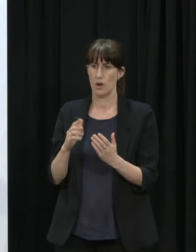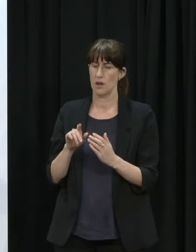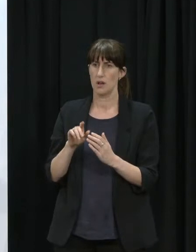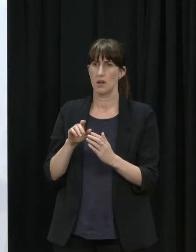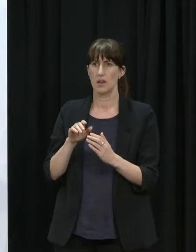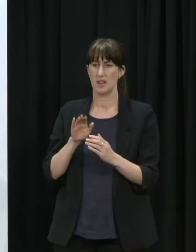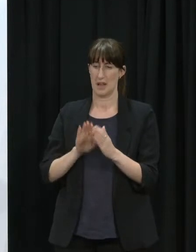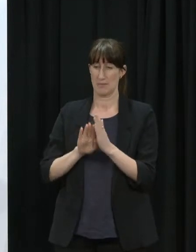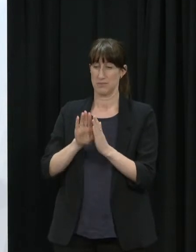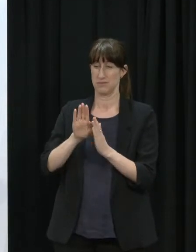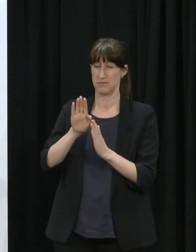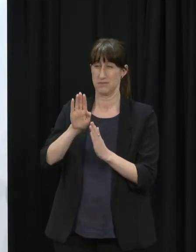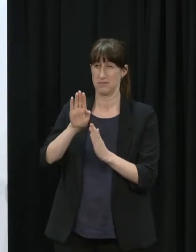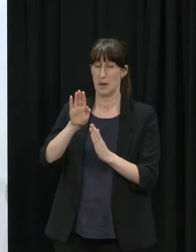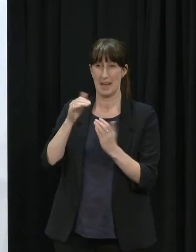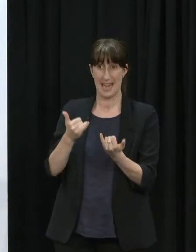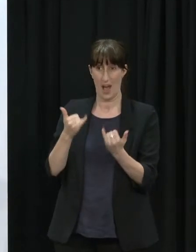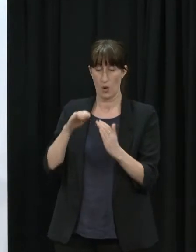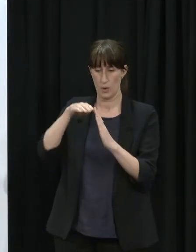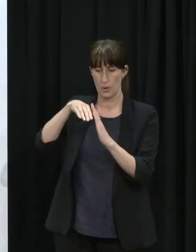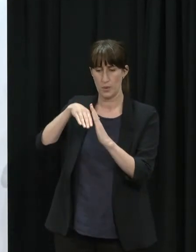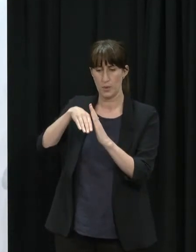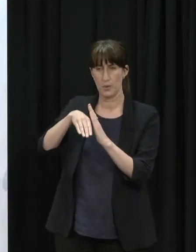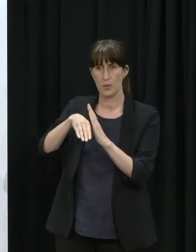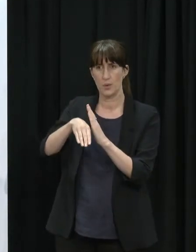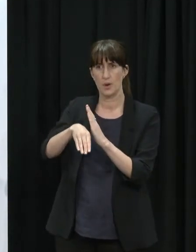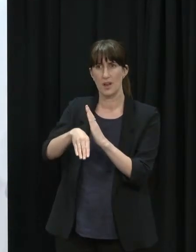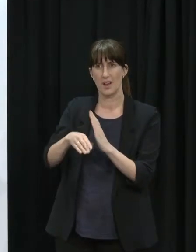I Awherika ki te Tonga, ko te Ko te pokap o te momo